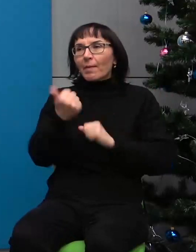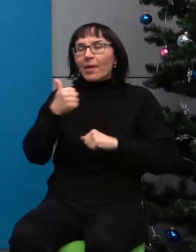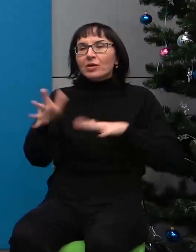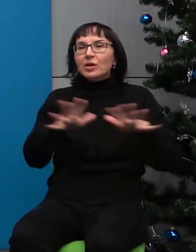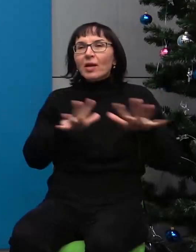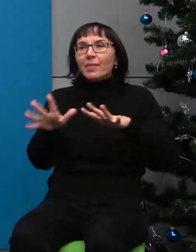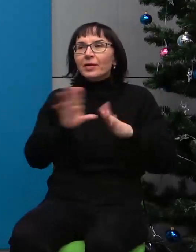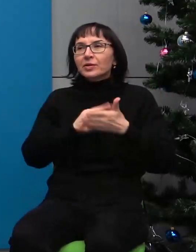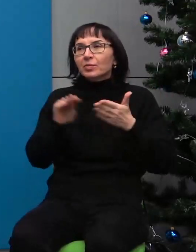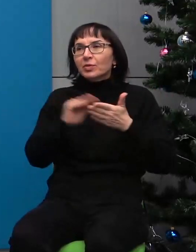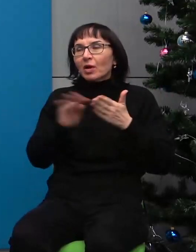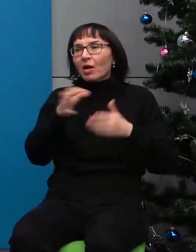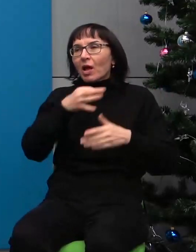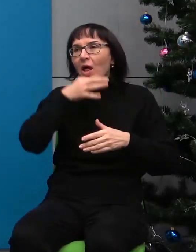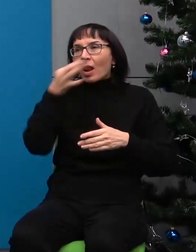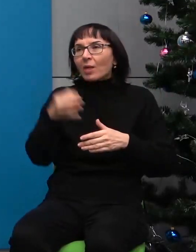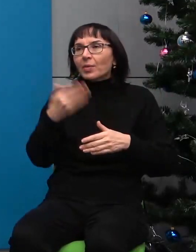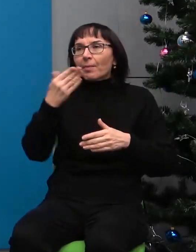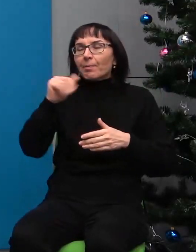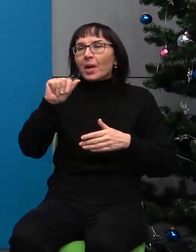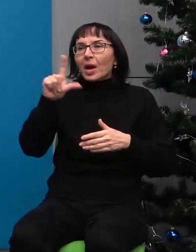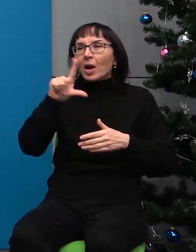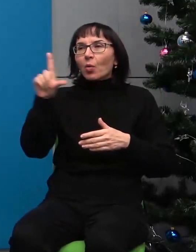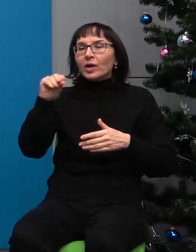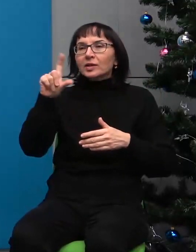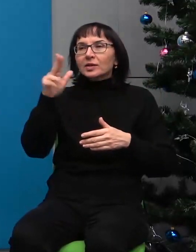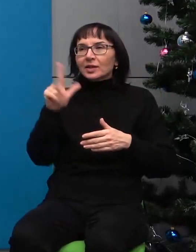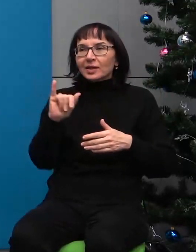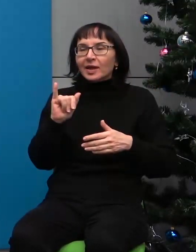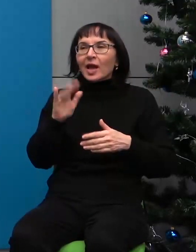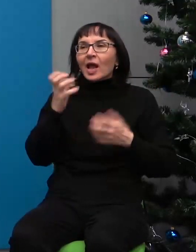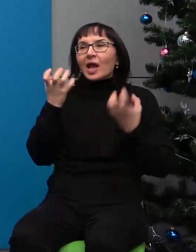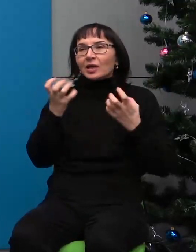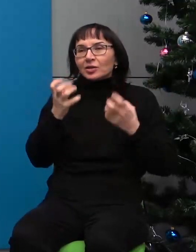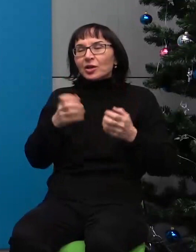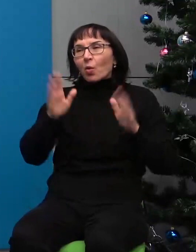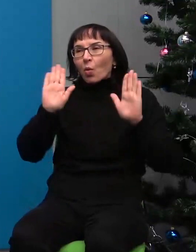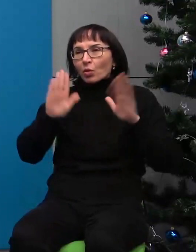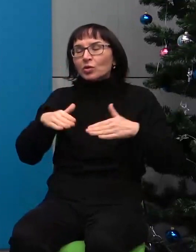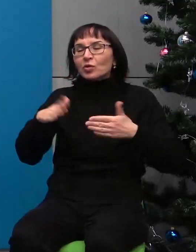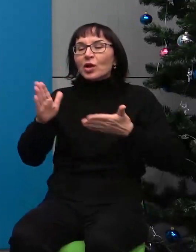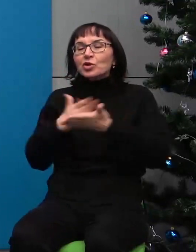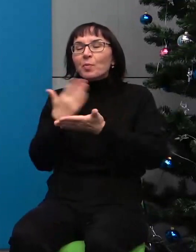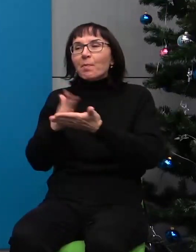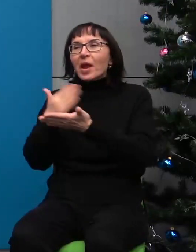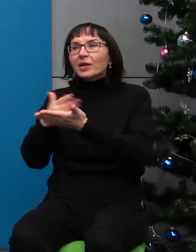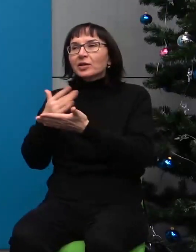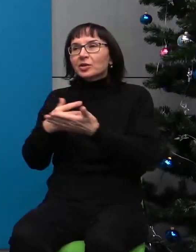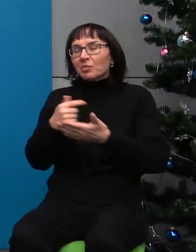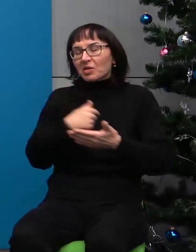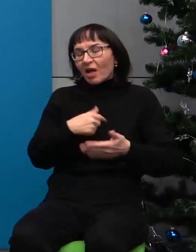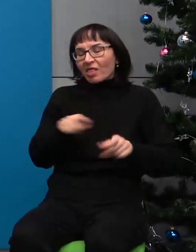To i tak lepiej niż kolega Małecki, który chciał śmieciarzem zostać. Ja też chciałem kiedyś.